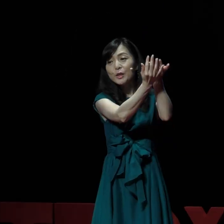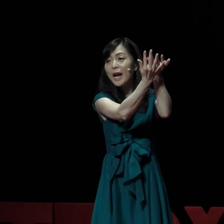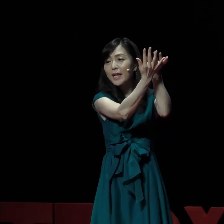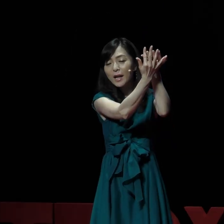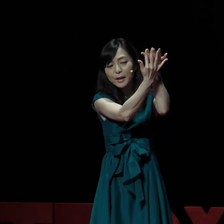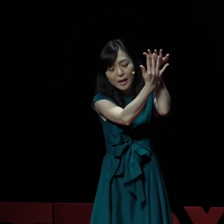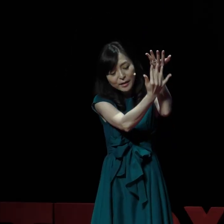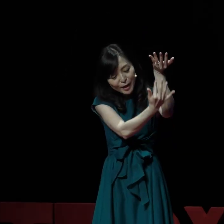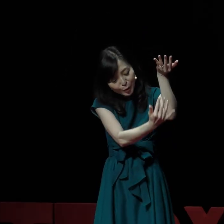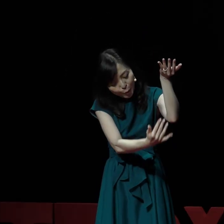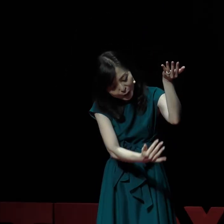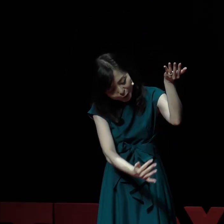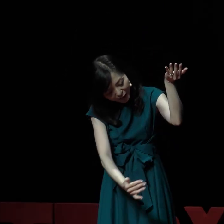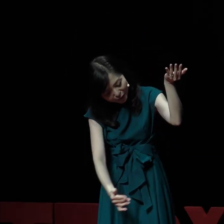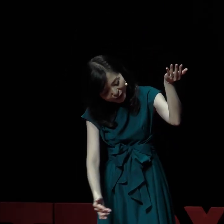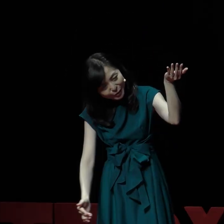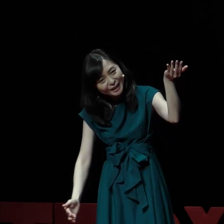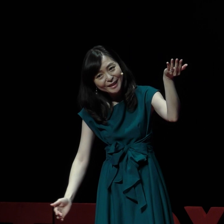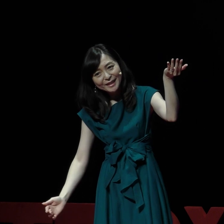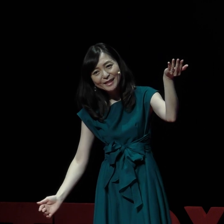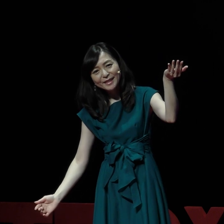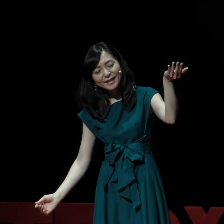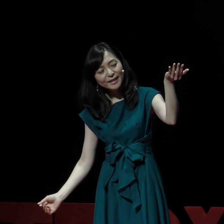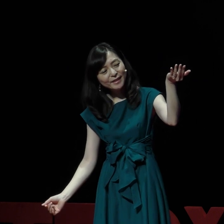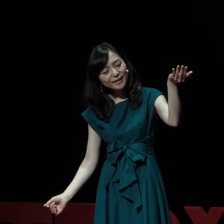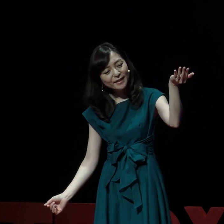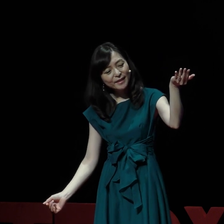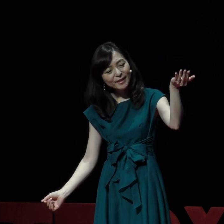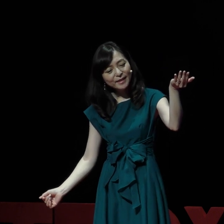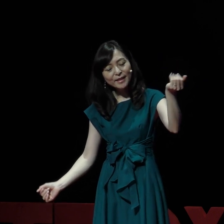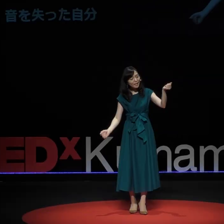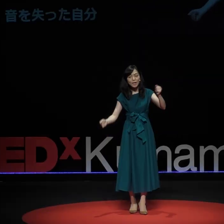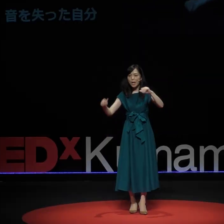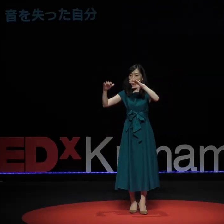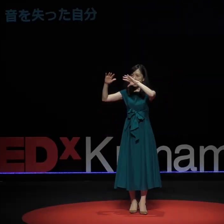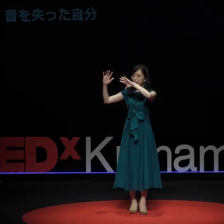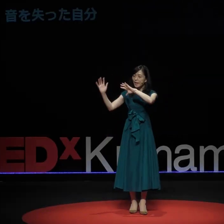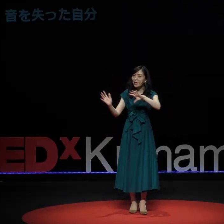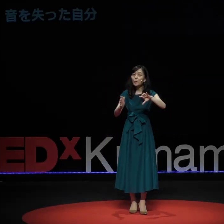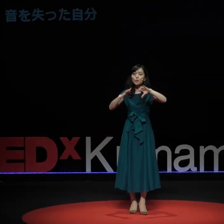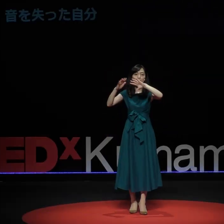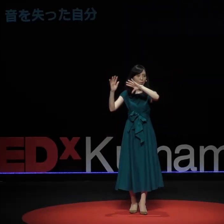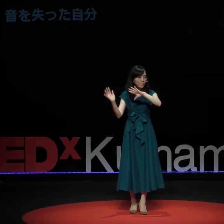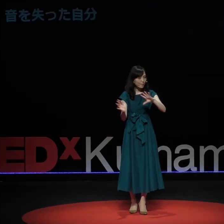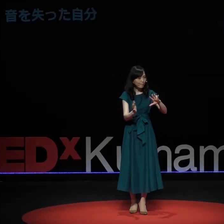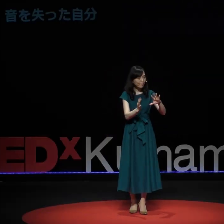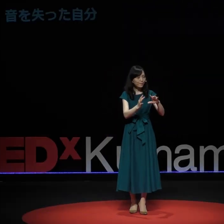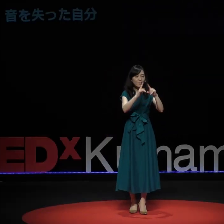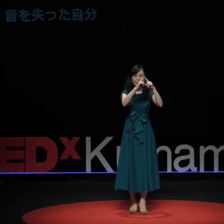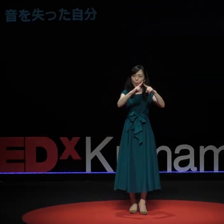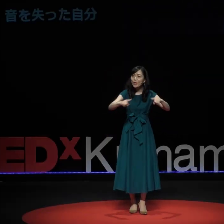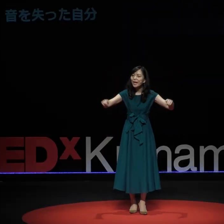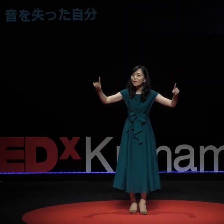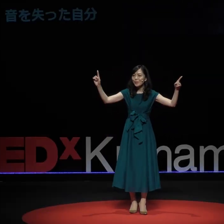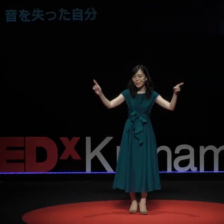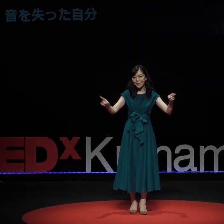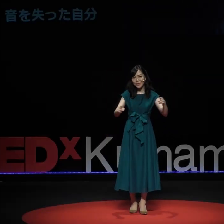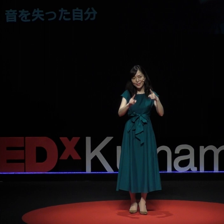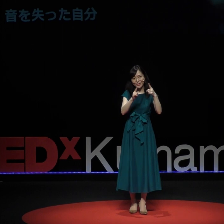y se deslizara entre mis dedos, tanto el sonido del viento como la música,